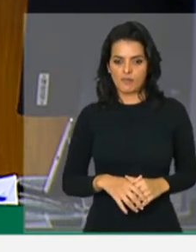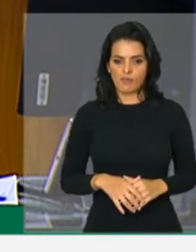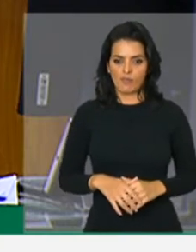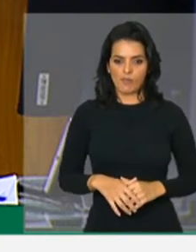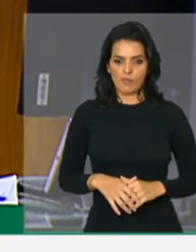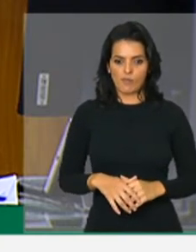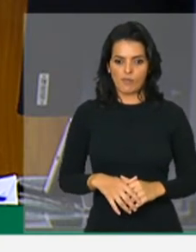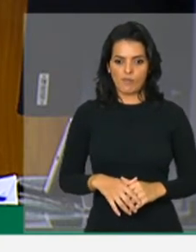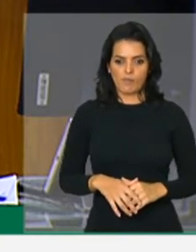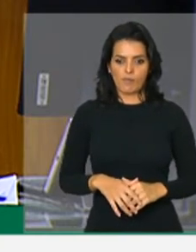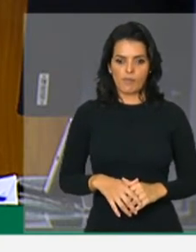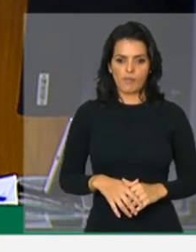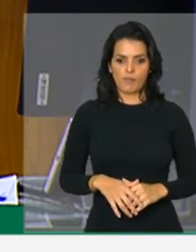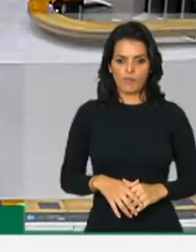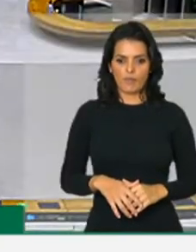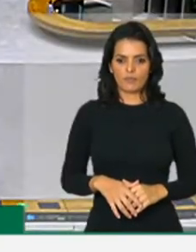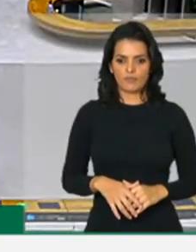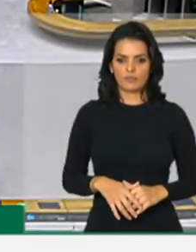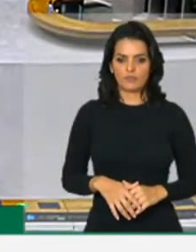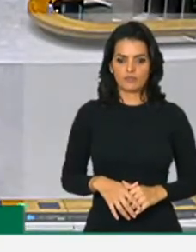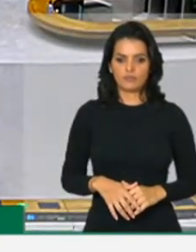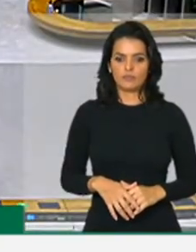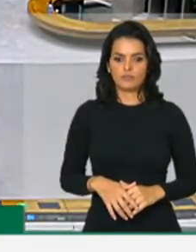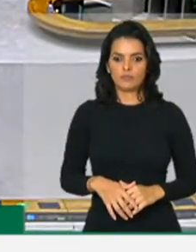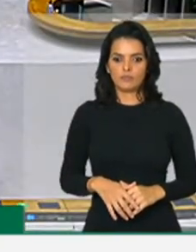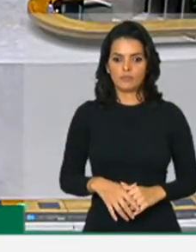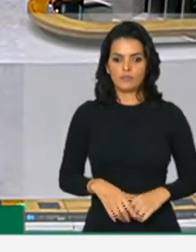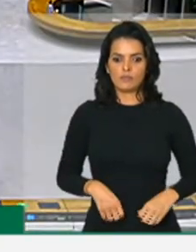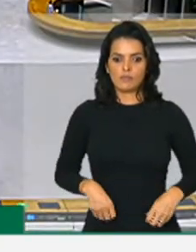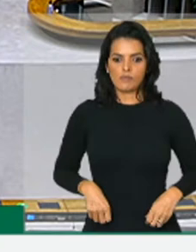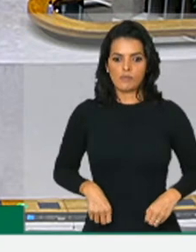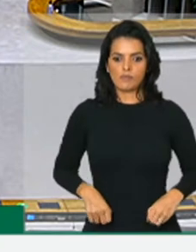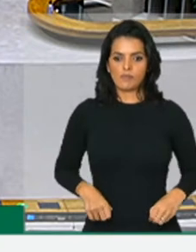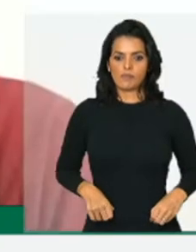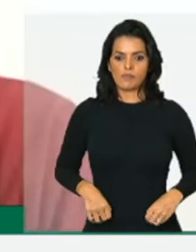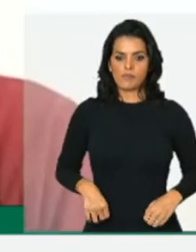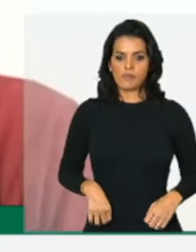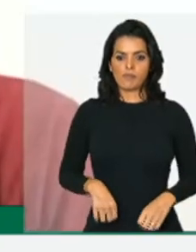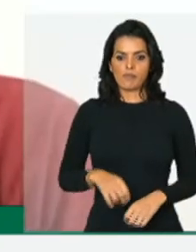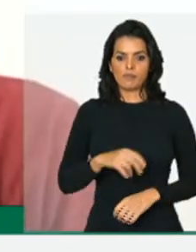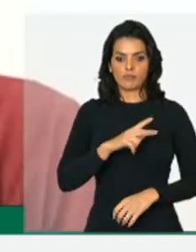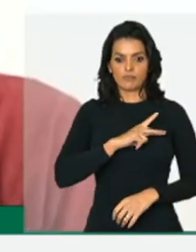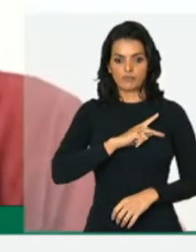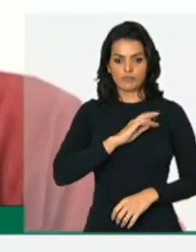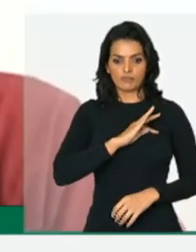REQUERIMENTO DO PSOL DANDO PREFERÊNCIA AO TEXTO ORIGINAL. -- [PRESIDENTE]: DO PDT. [DEPUTADO]: VEJO,